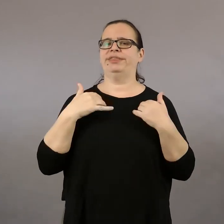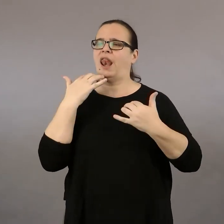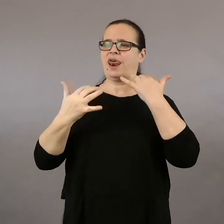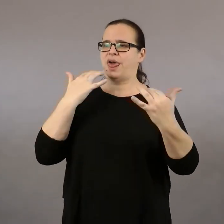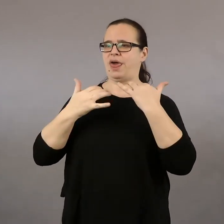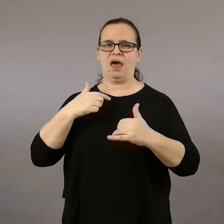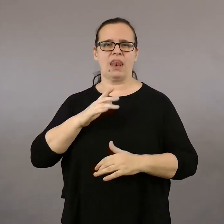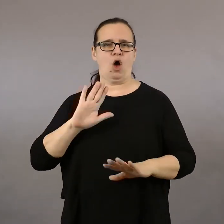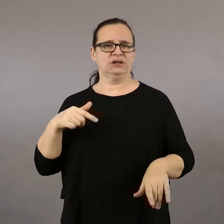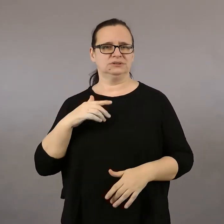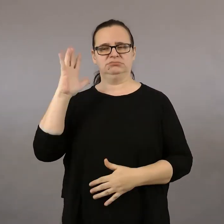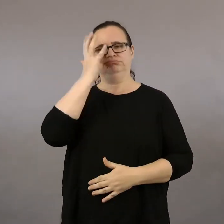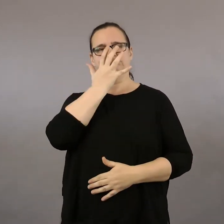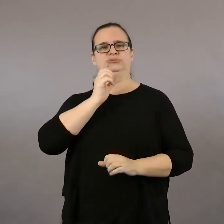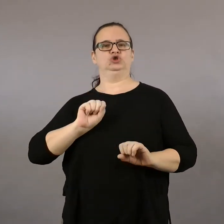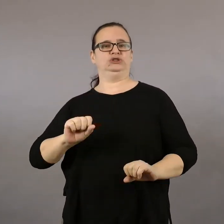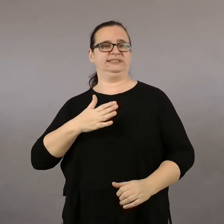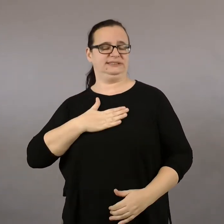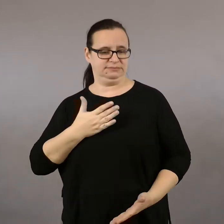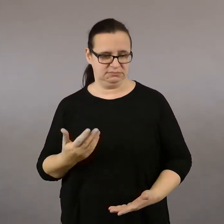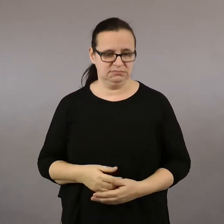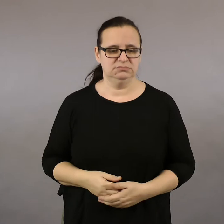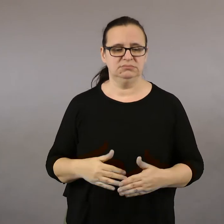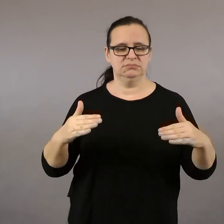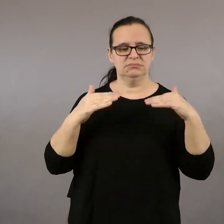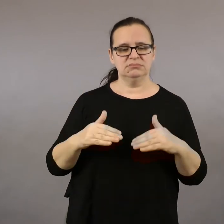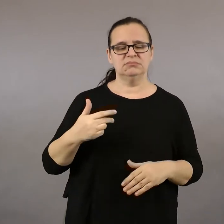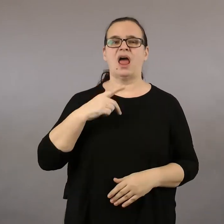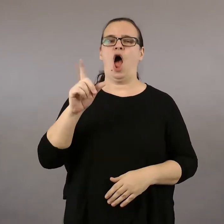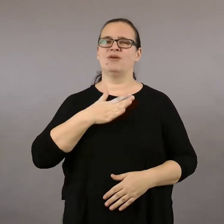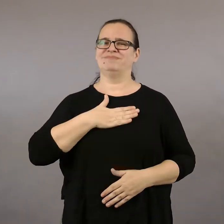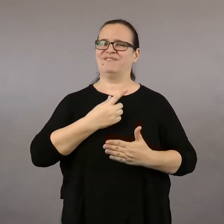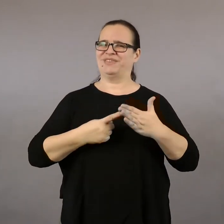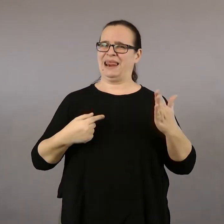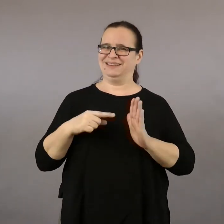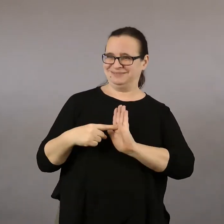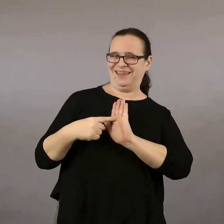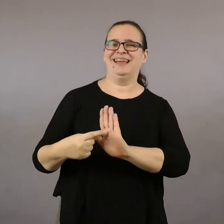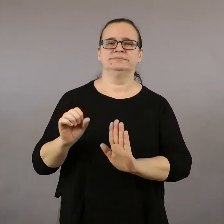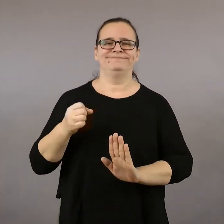Wollen sie nicht öffentlich ausplaudern Da schützt eine Maske Auch wenn ich einen Fehler gemacht habe